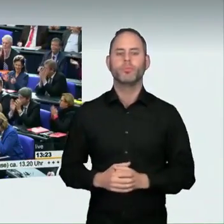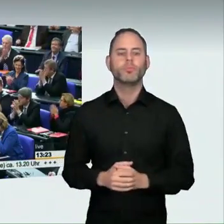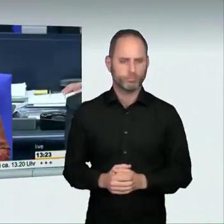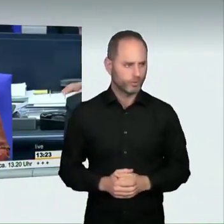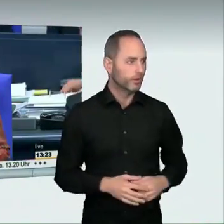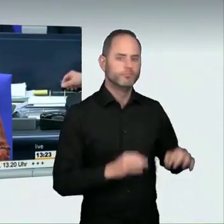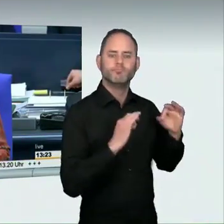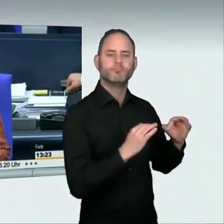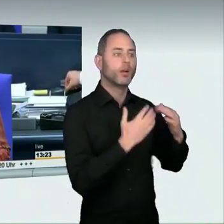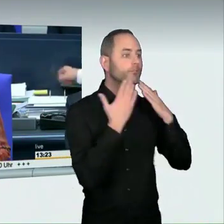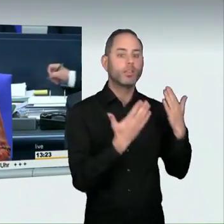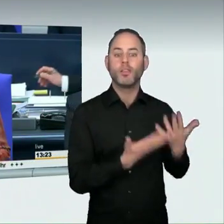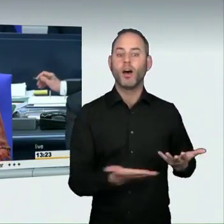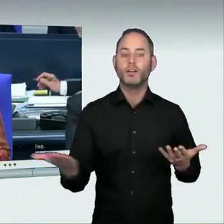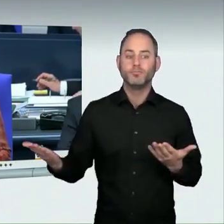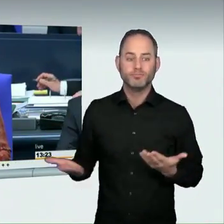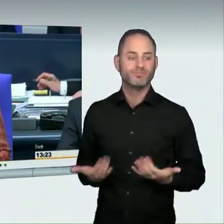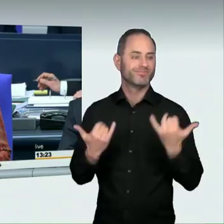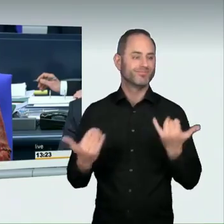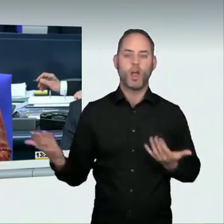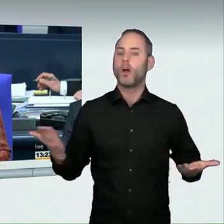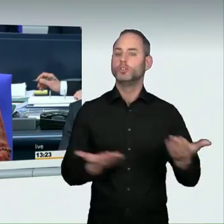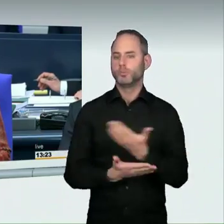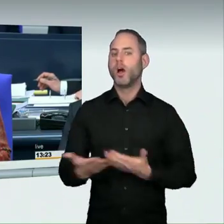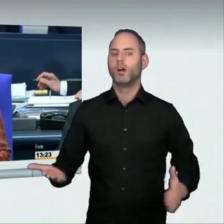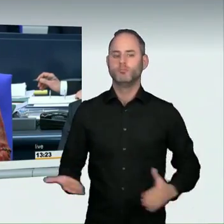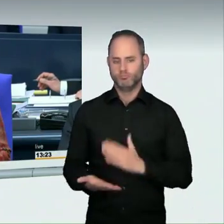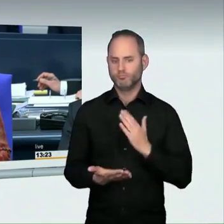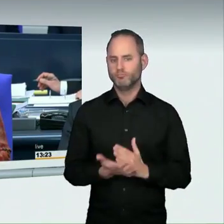(Präsidium): Vielen Dank. Damit ist die Aussprache beendet,